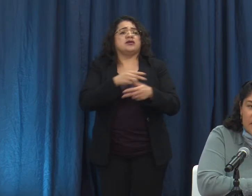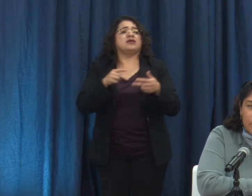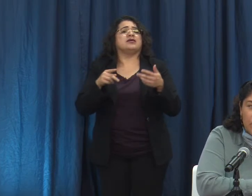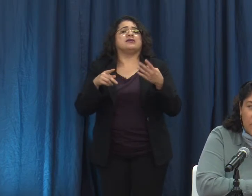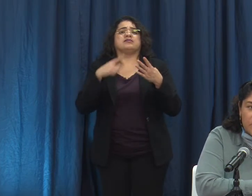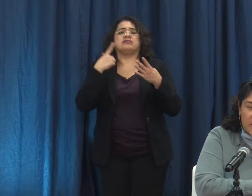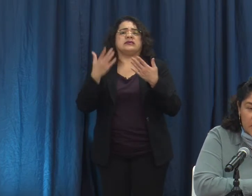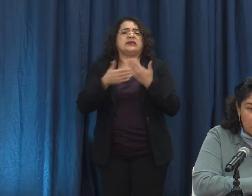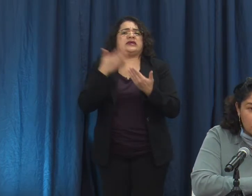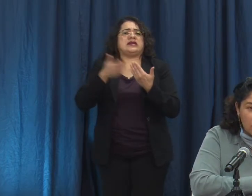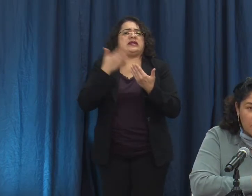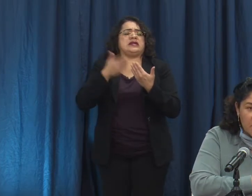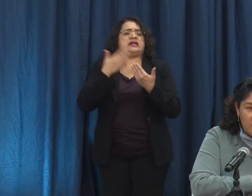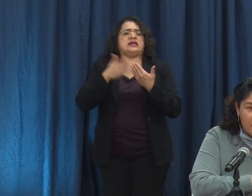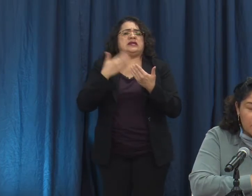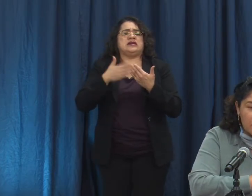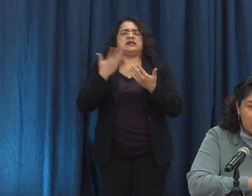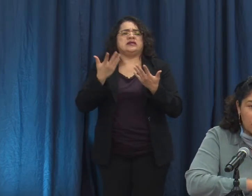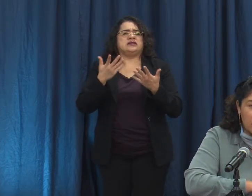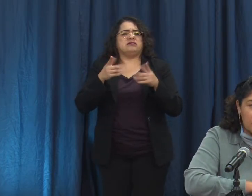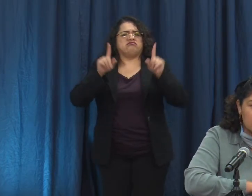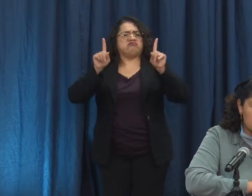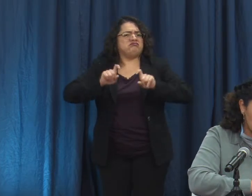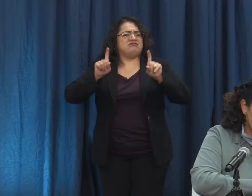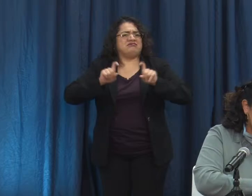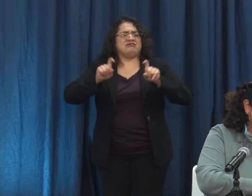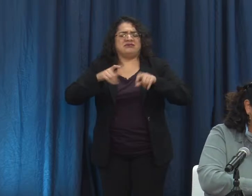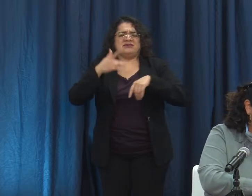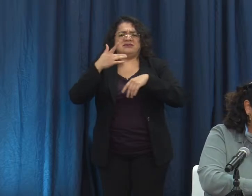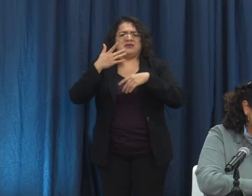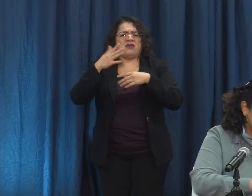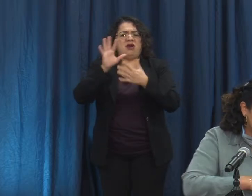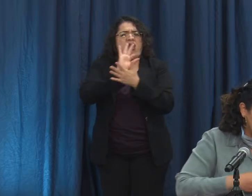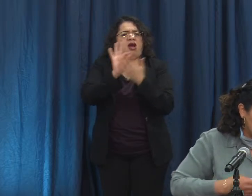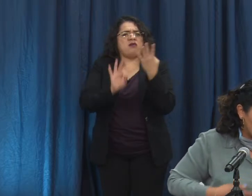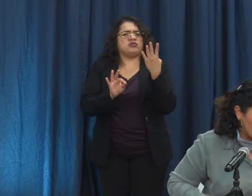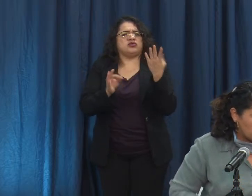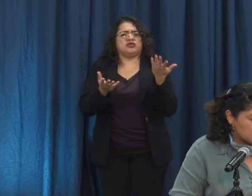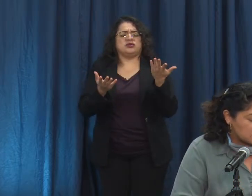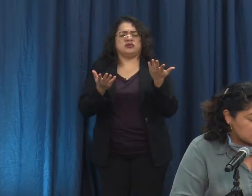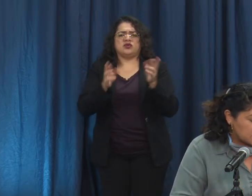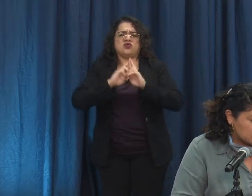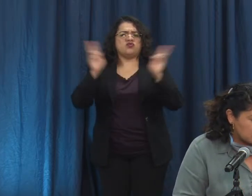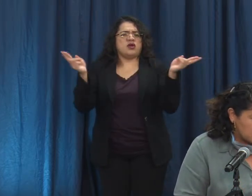a poder rock tener una prueba ver coronavirus so Samos see necesitas cyst